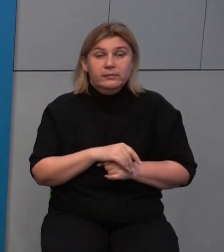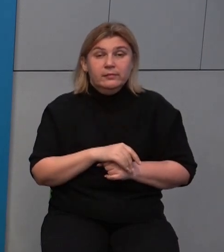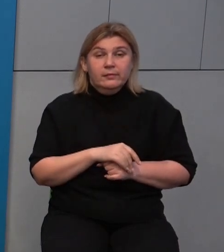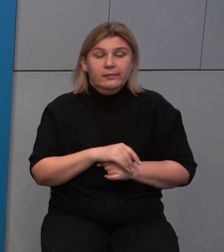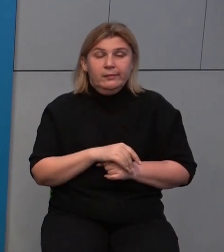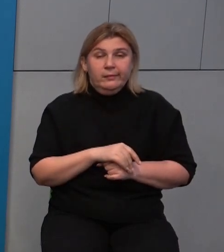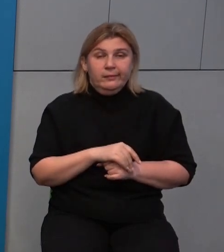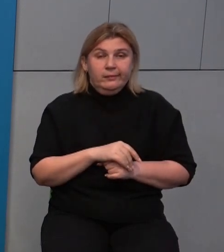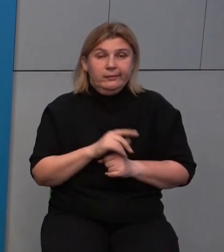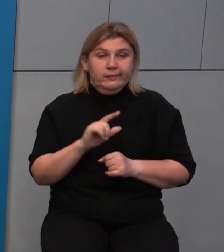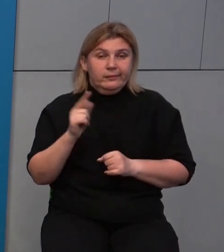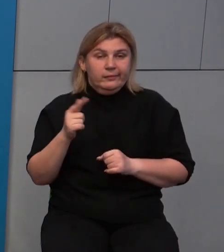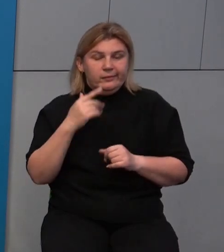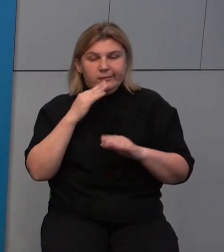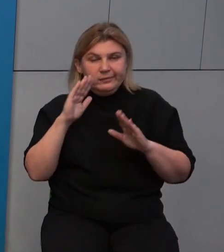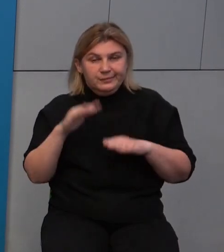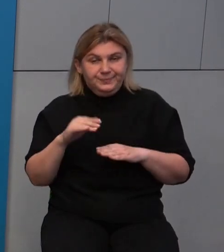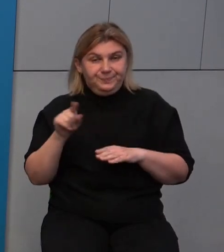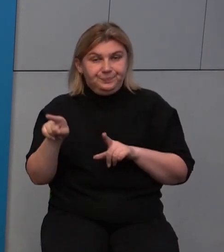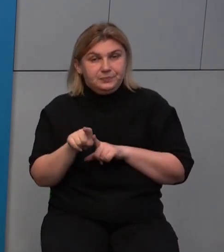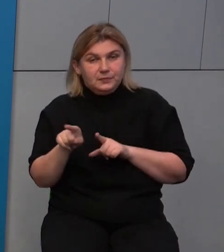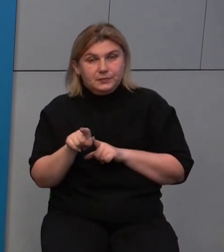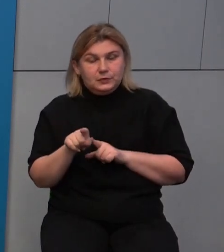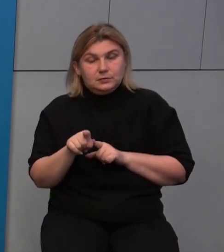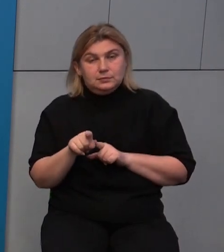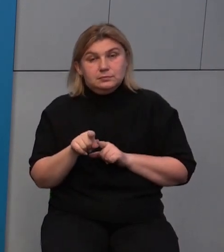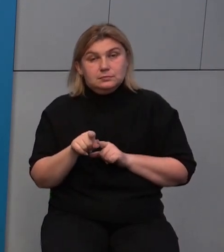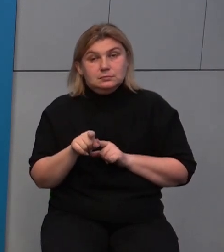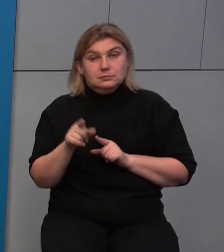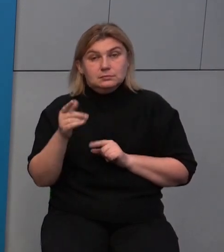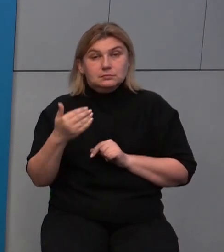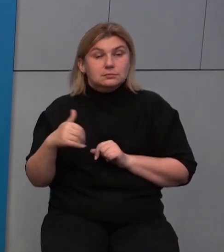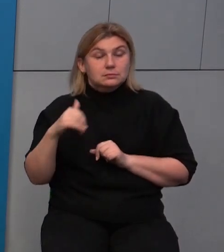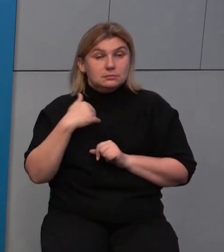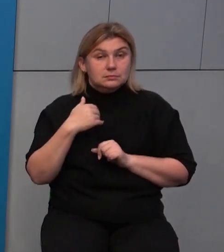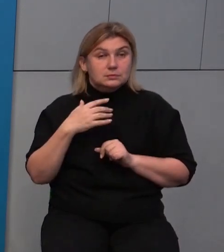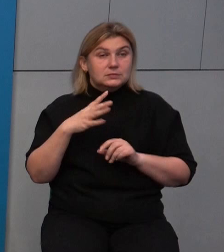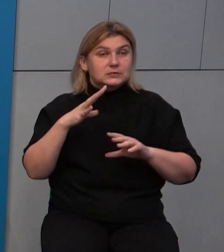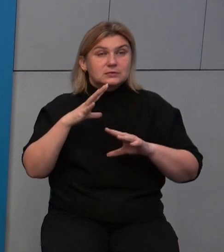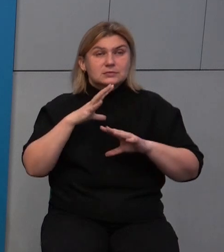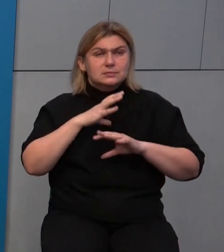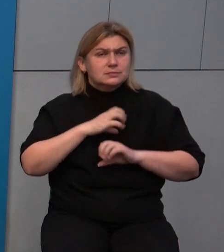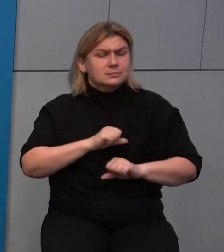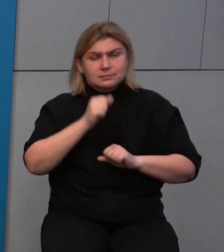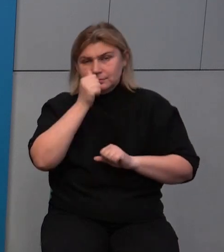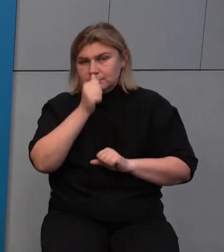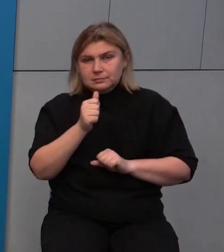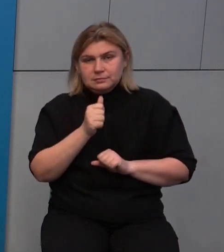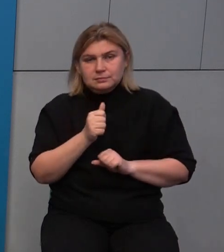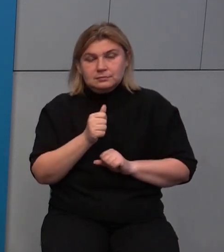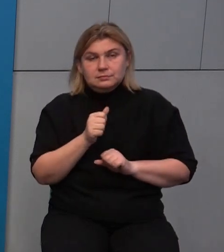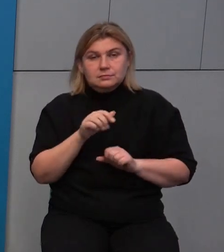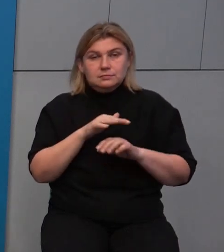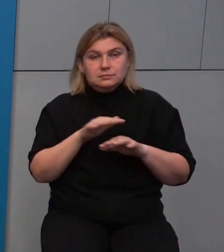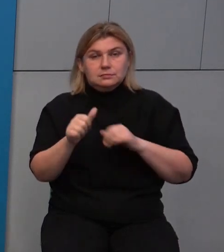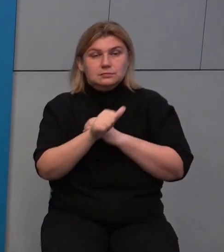A z drugiej strony pozwoliło mu to też, bo on nie był w stanie już psychicznie wytrzymać. Jakoś tak dużo wytrzymał, '68 rok nawet wytrzymał,